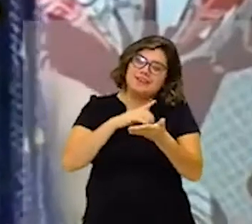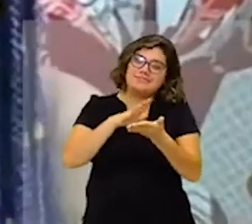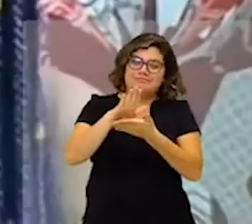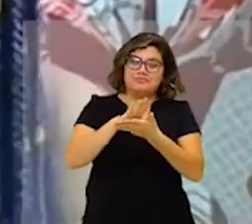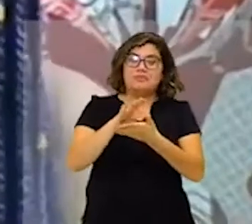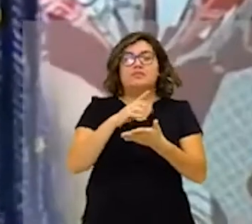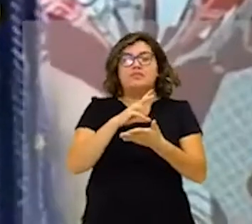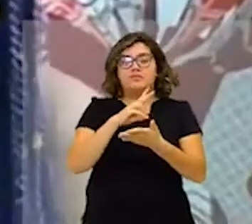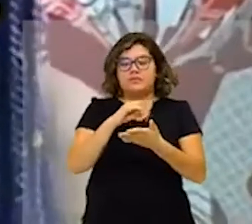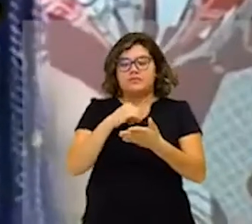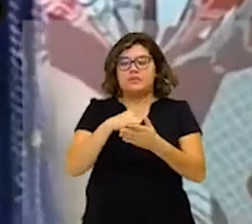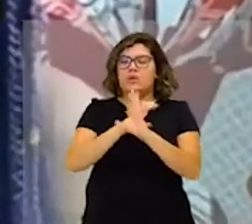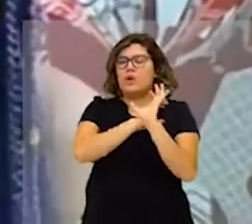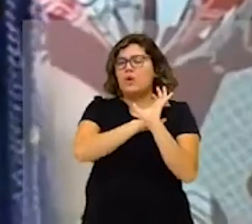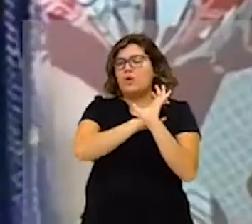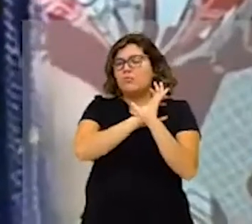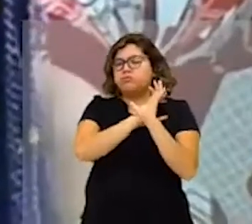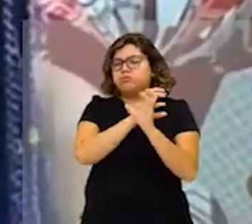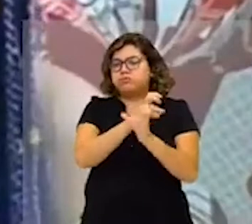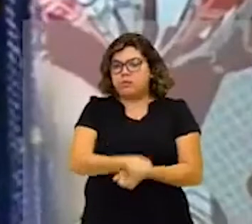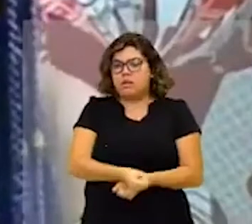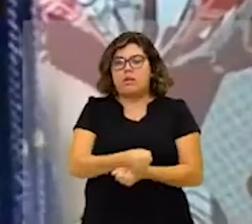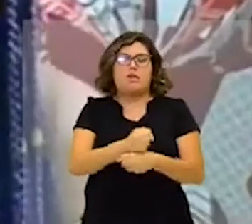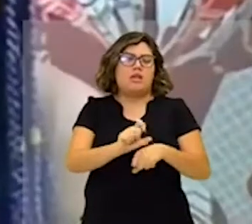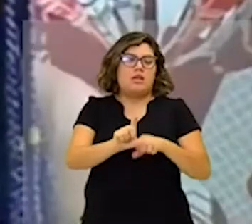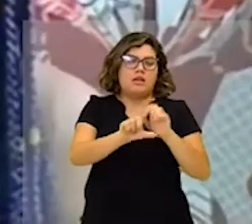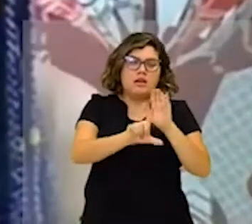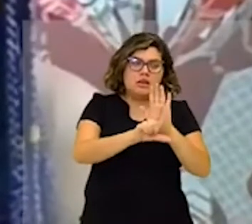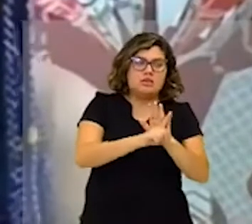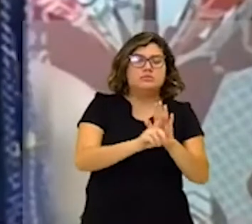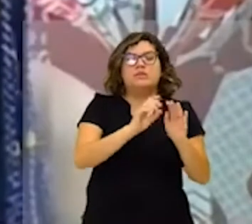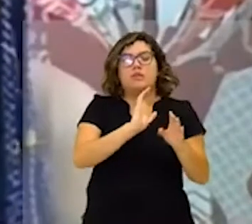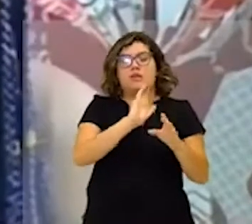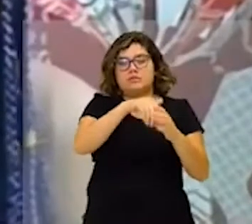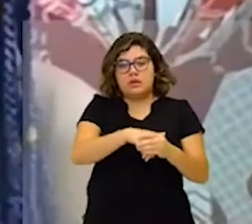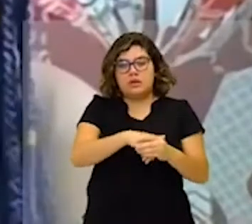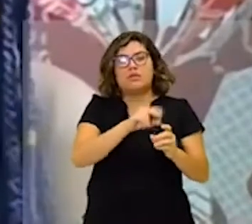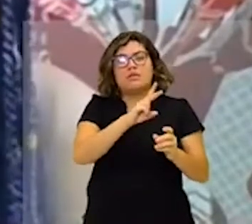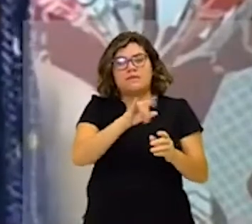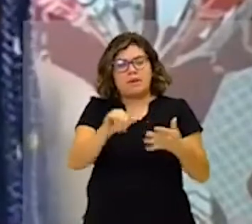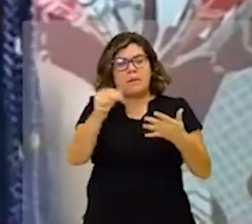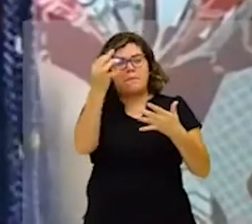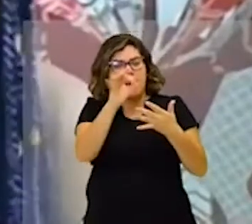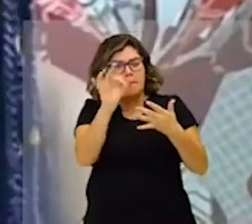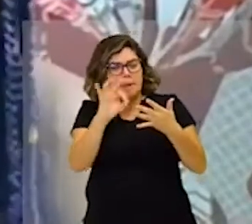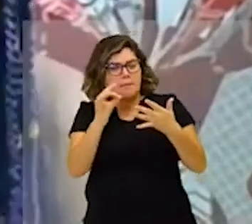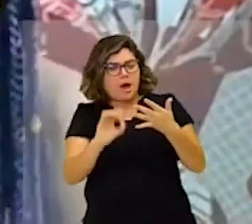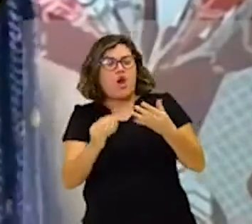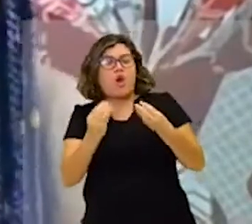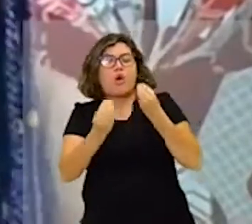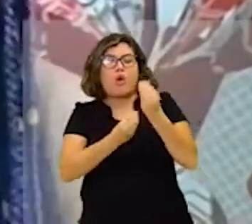levantamento histórico da legislação eleitoral e vamos pontuando Como que essa legislação mesmo